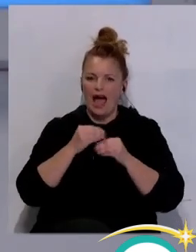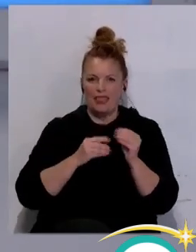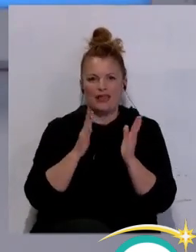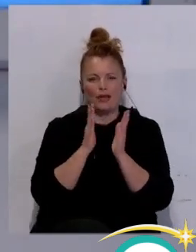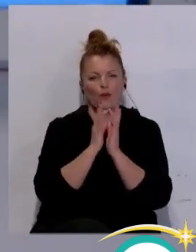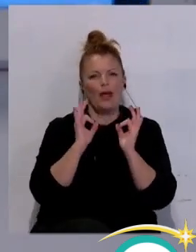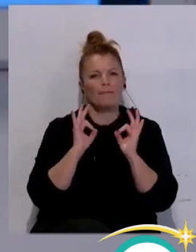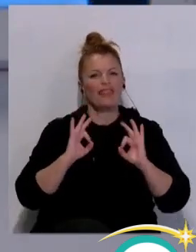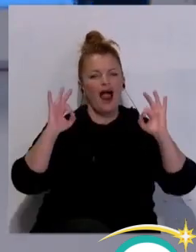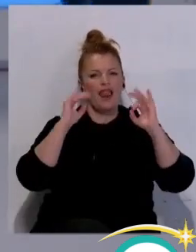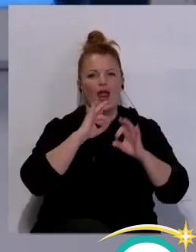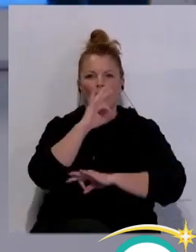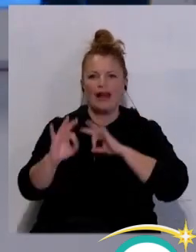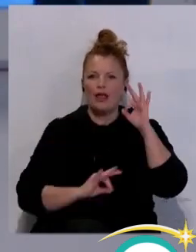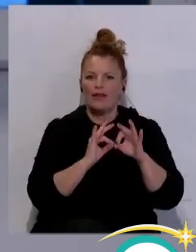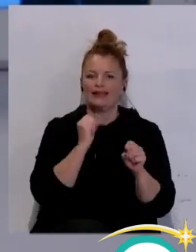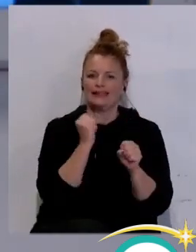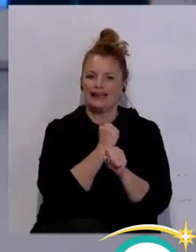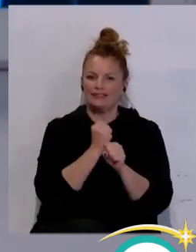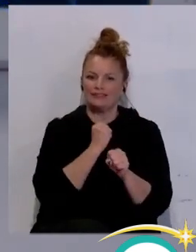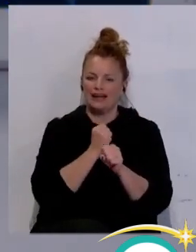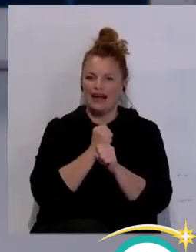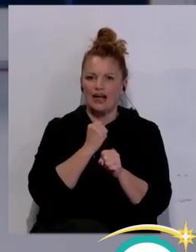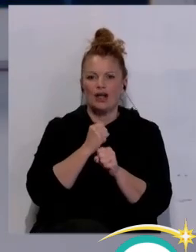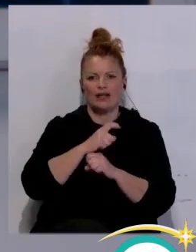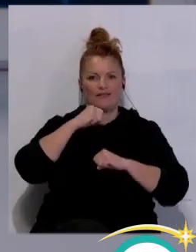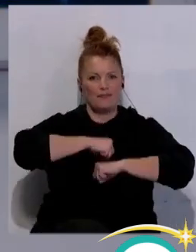especial organizada por los trabajadores y familiares de los mayores de la residencia